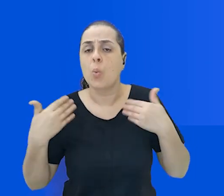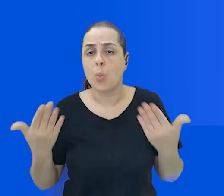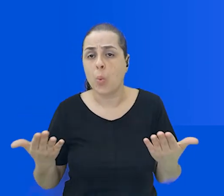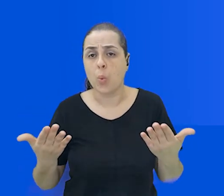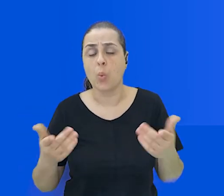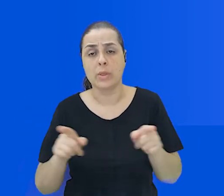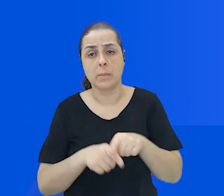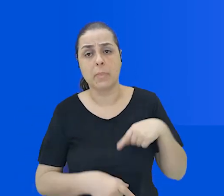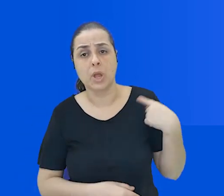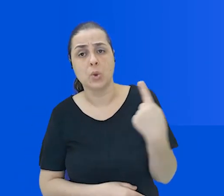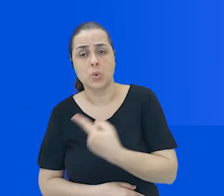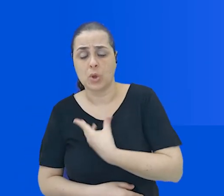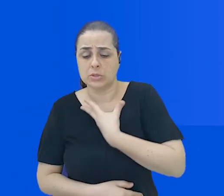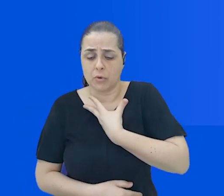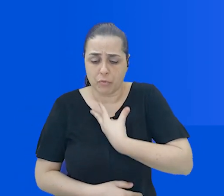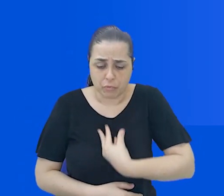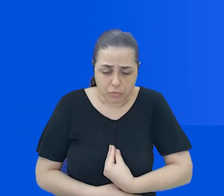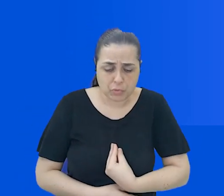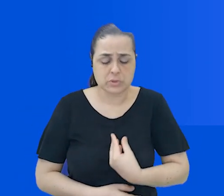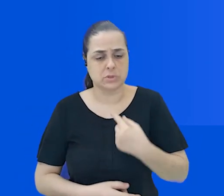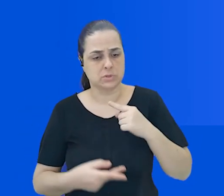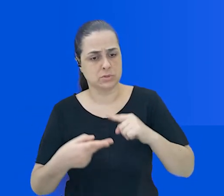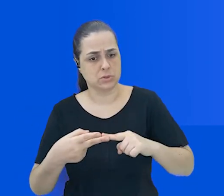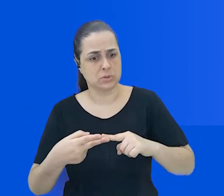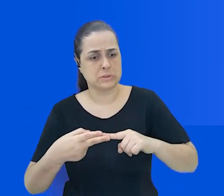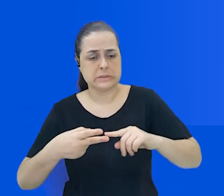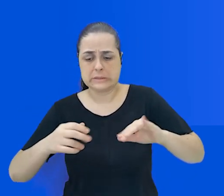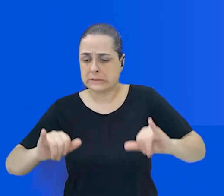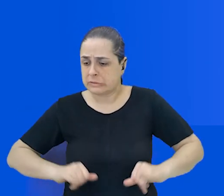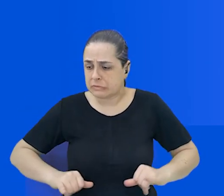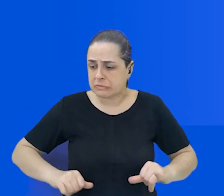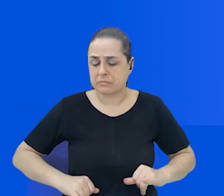os nossos, as nossas frustrações, as nossas dores e o que nos move.